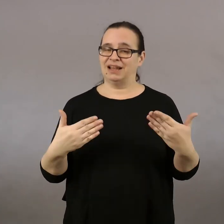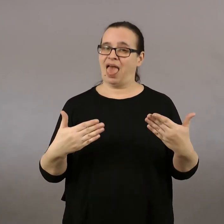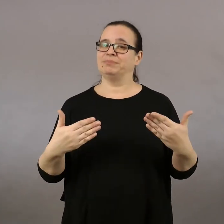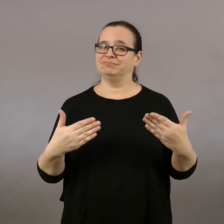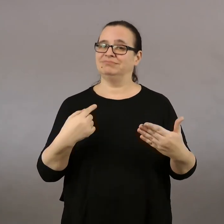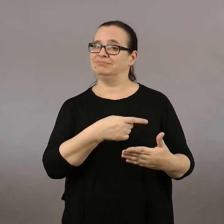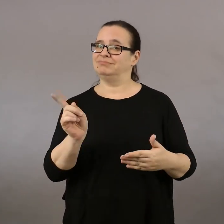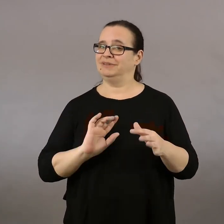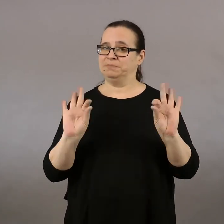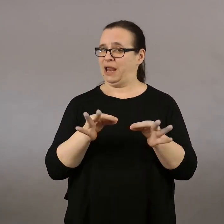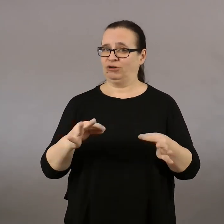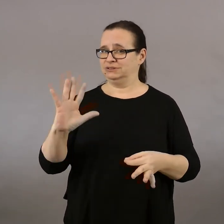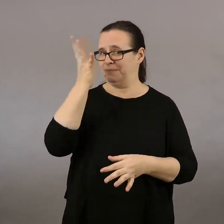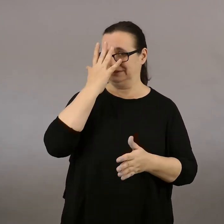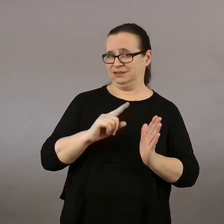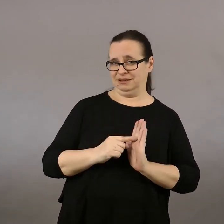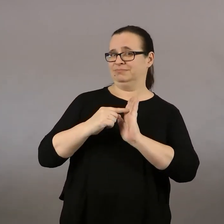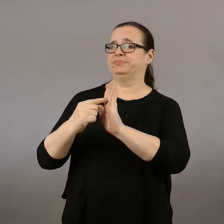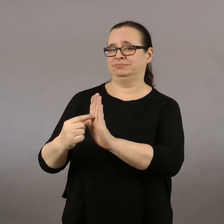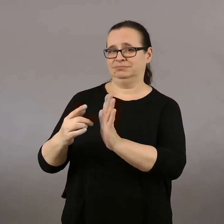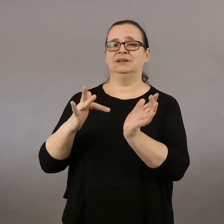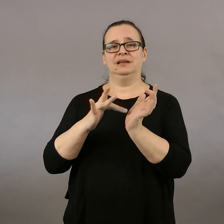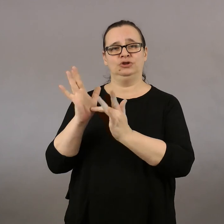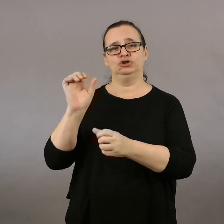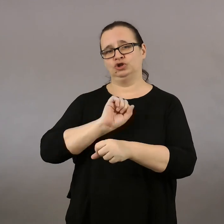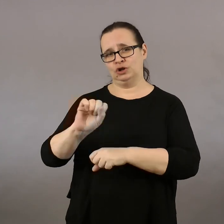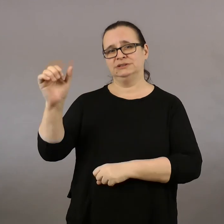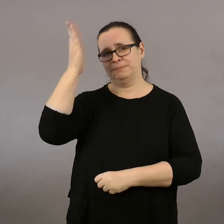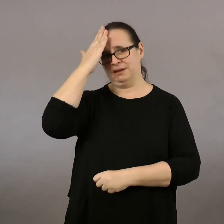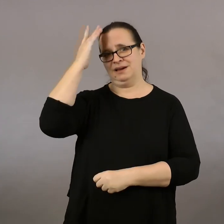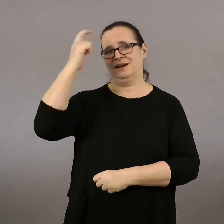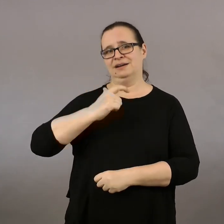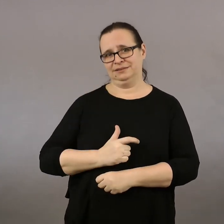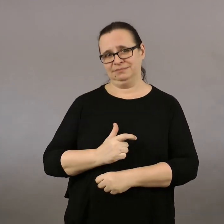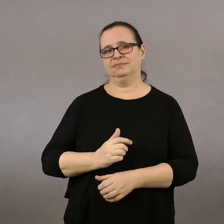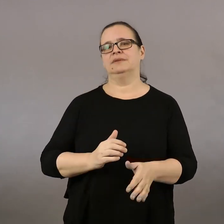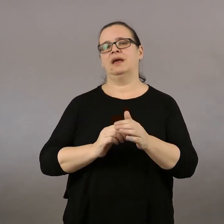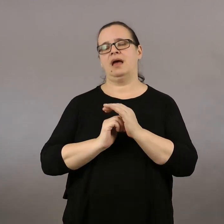Deshalb brauchen wir Gott keine Maske zeigen Gott schützt mich